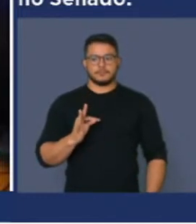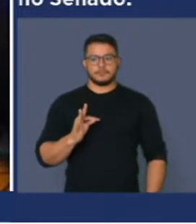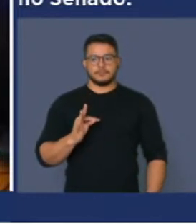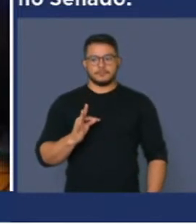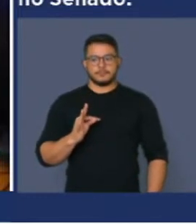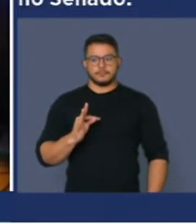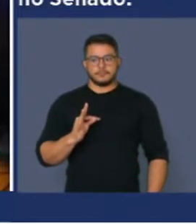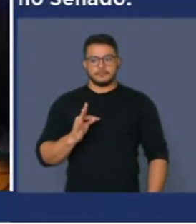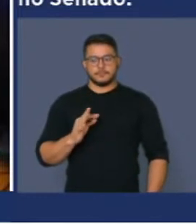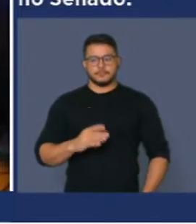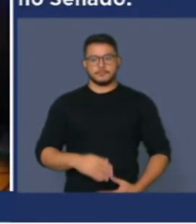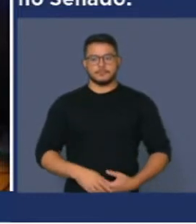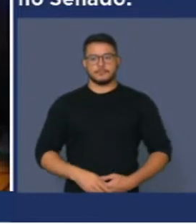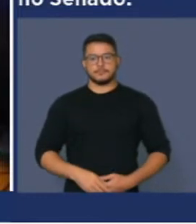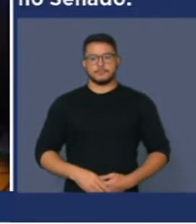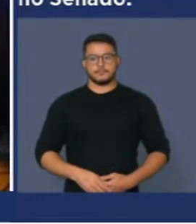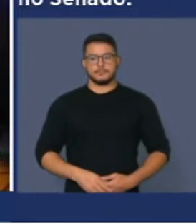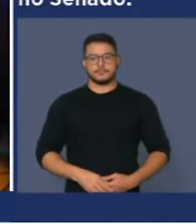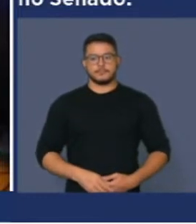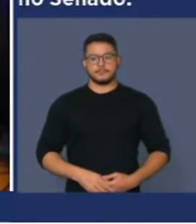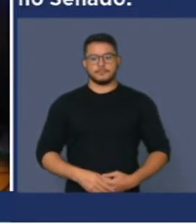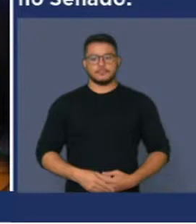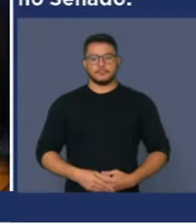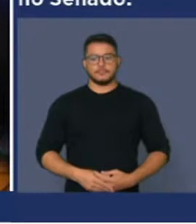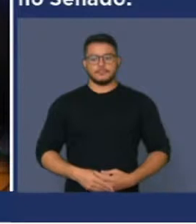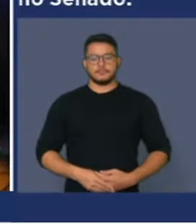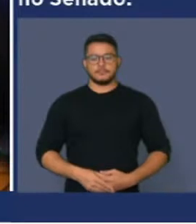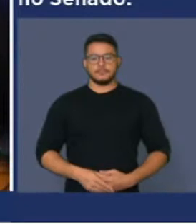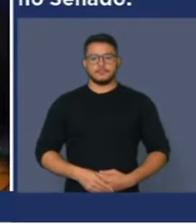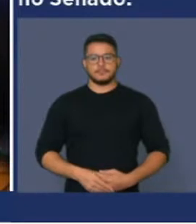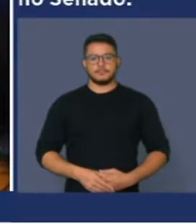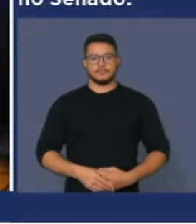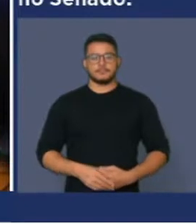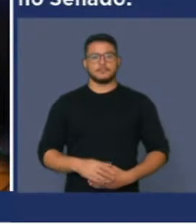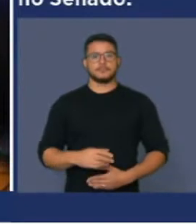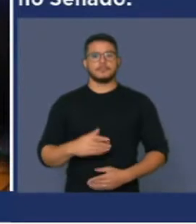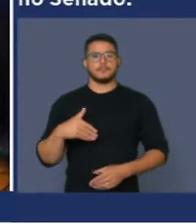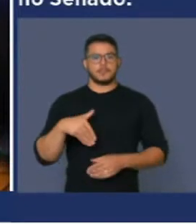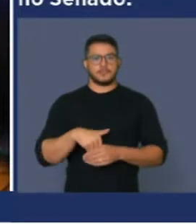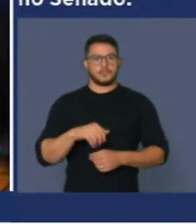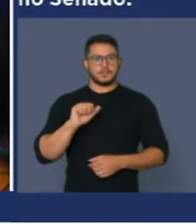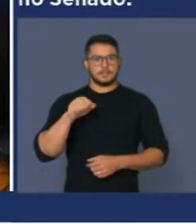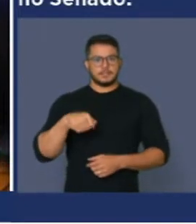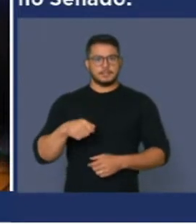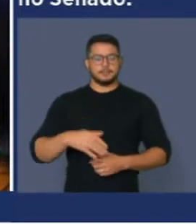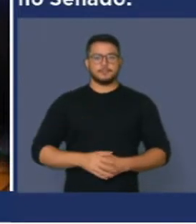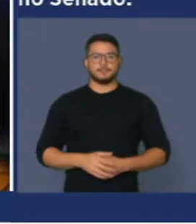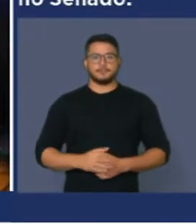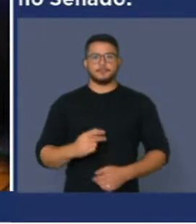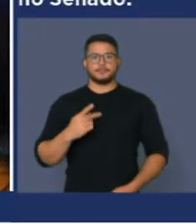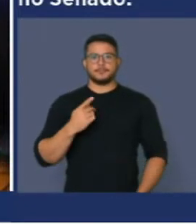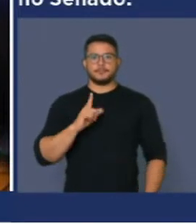[PRESIDENTE]: PT? -- [DEPUTADO]: PT É SIM, SENHOR PRESIDENTE. -- [PRESIDENTE]: PL, DEPUTADO CHERINI. DEPUTADO BOSCO.